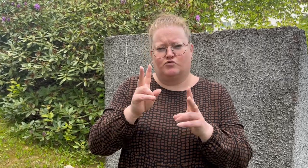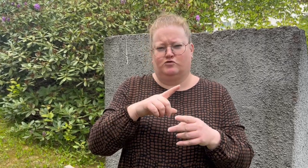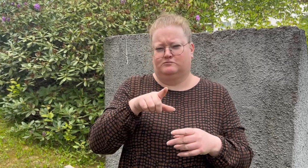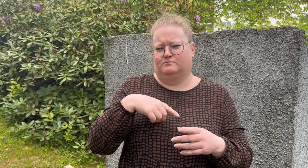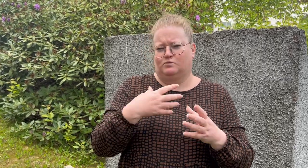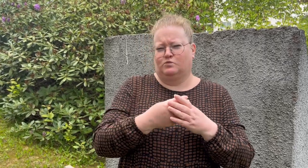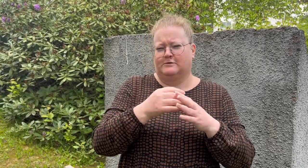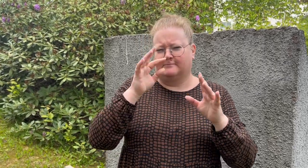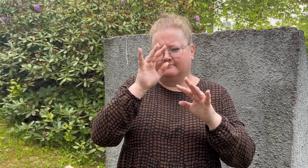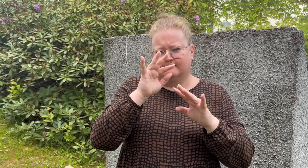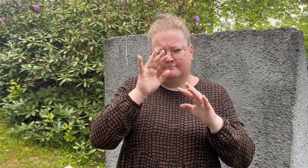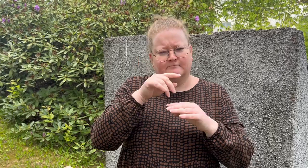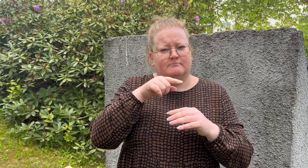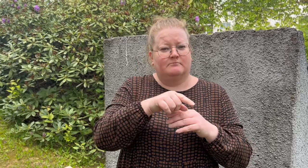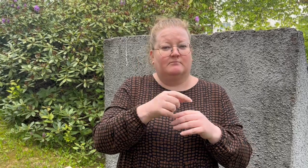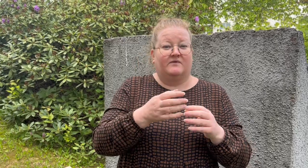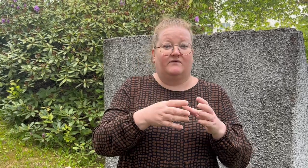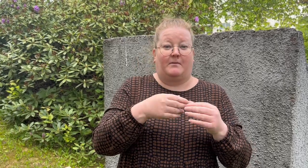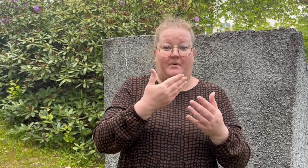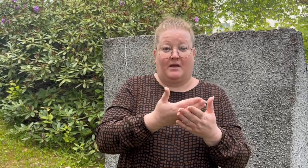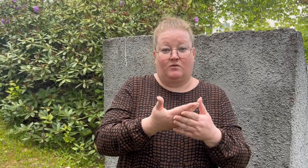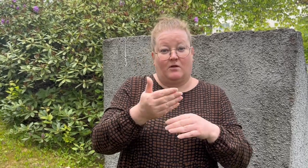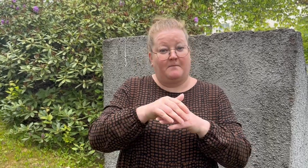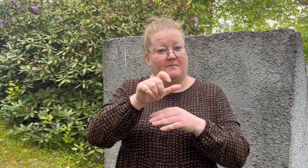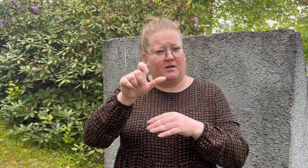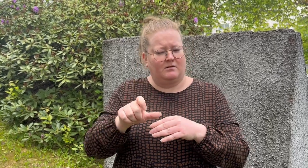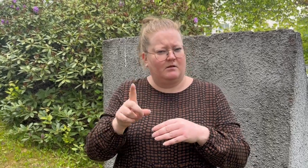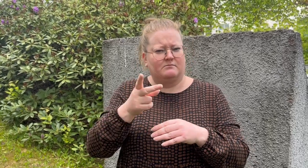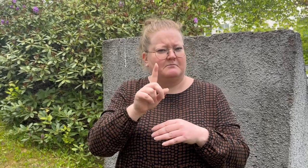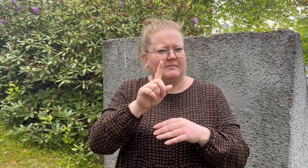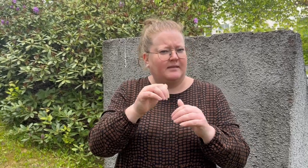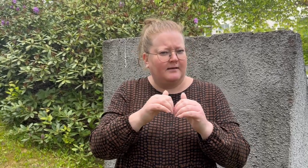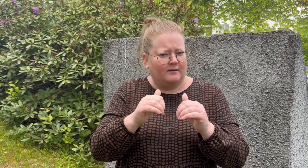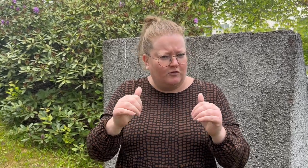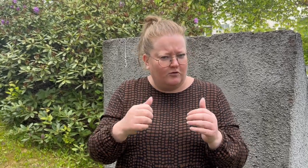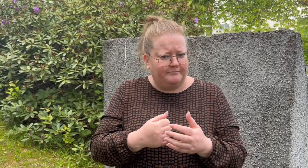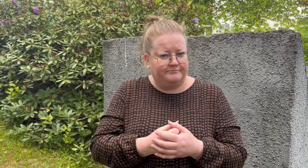sekä pohdimme eroja vapaaehtoisten ja ammattilaisten välillä.